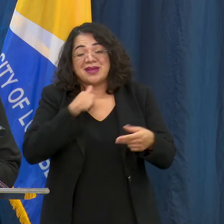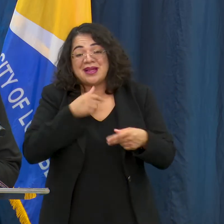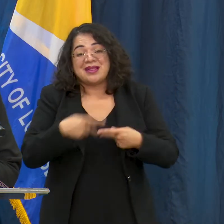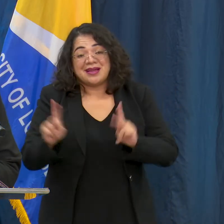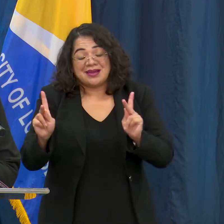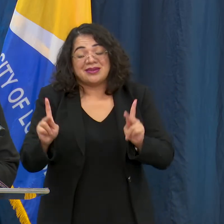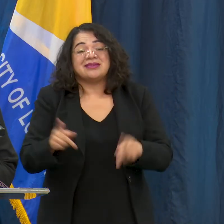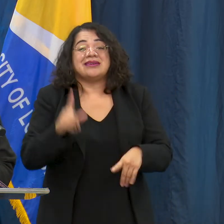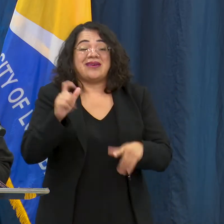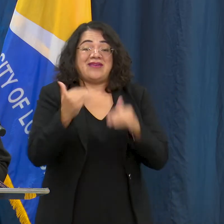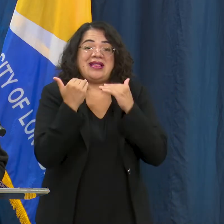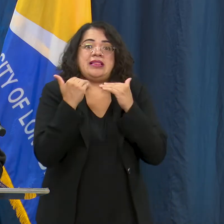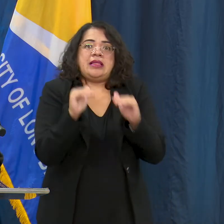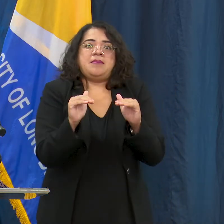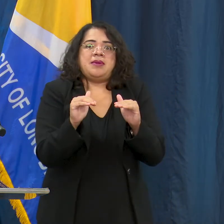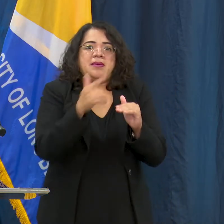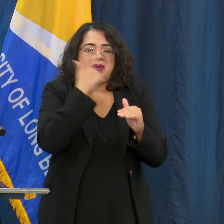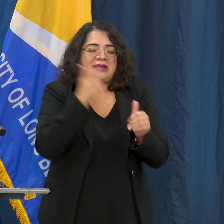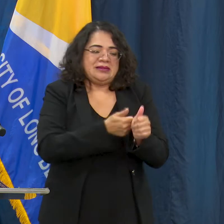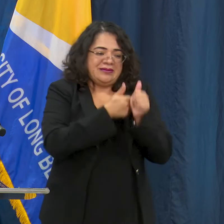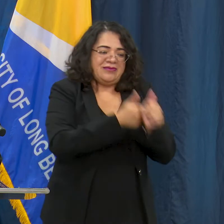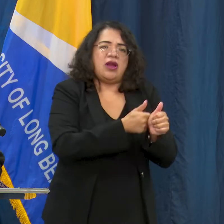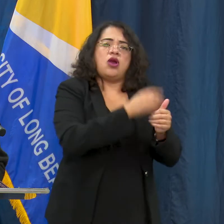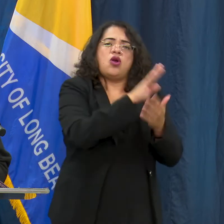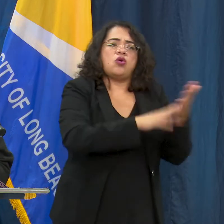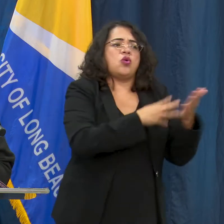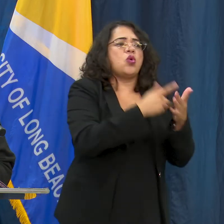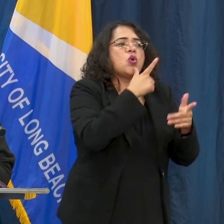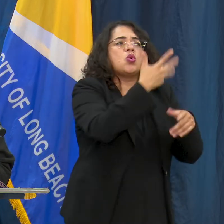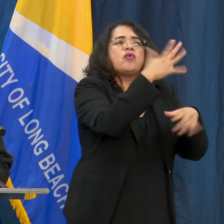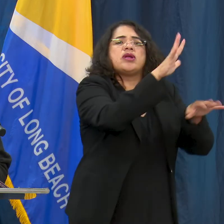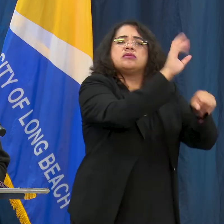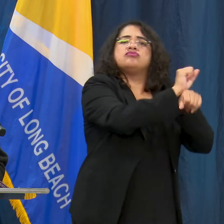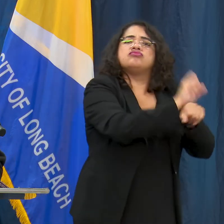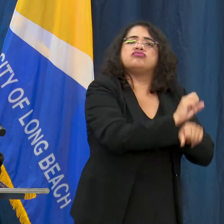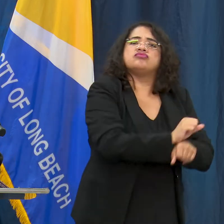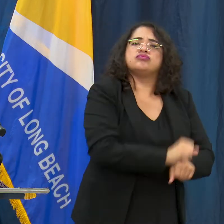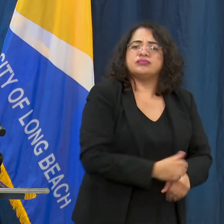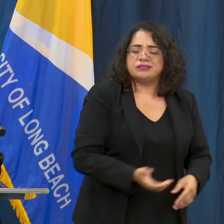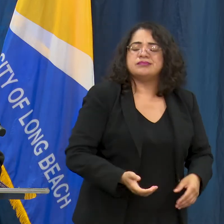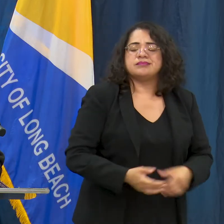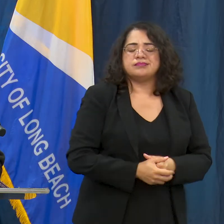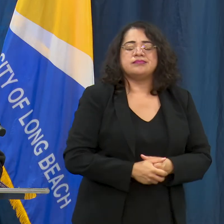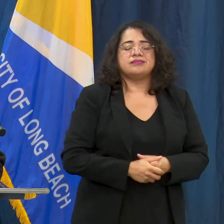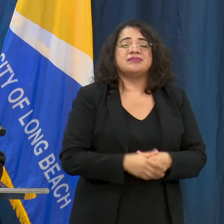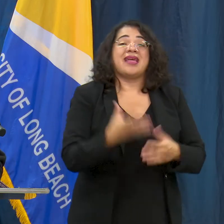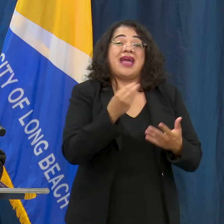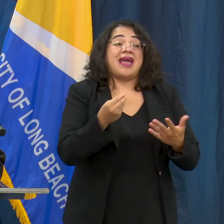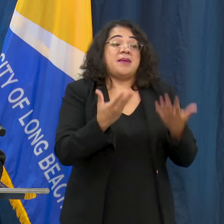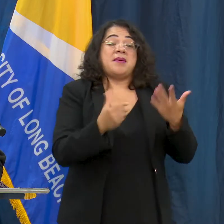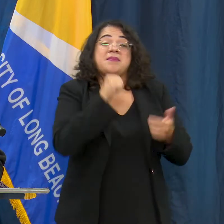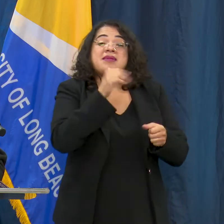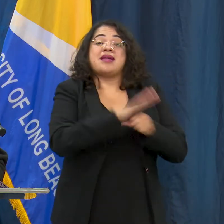lament a porque tenemos que seguir los herreros de los de los sitios que tenemos por el personal case a trabajando y los voluntarios que tenemos